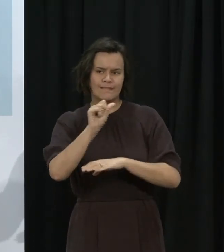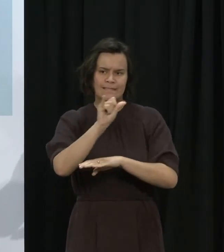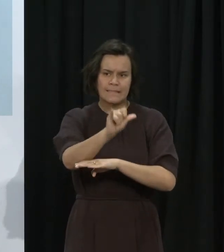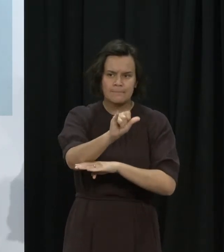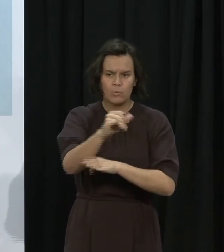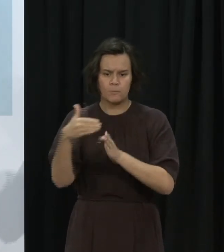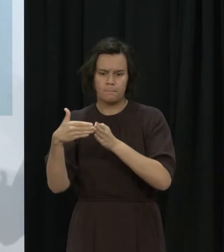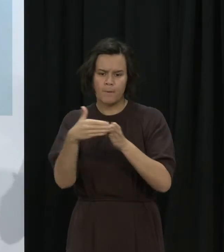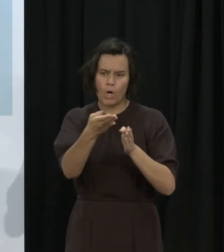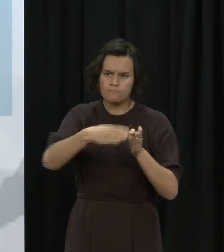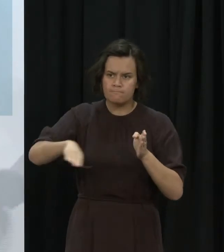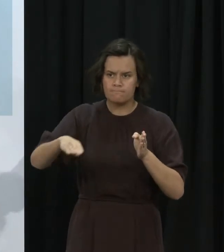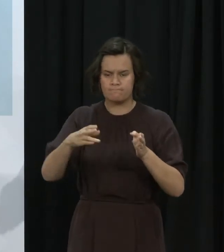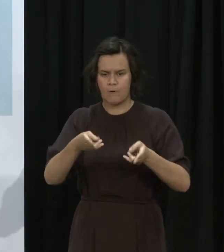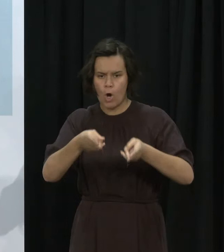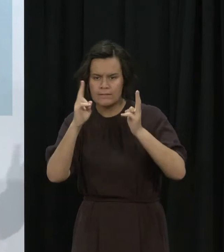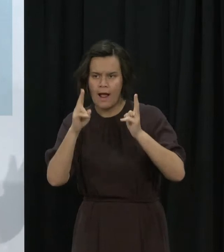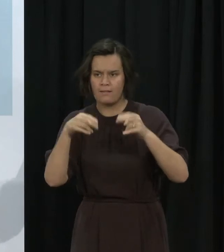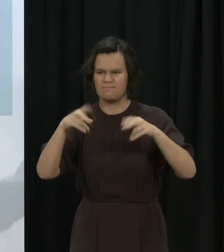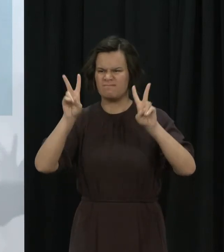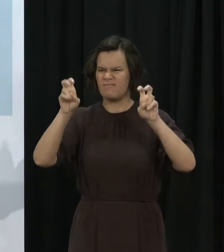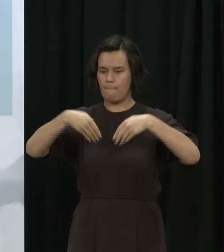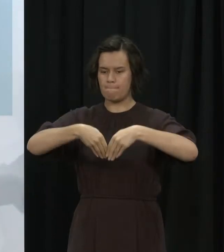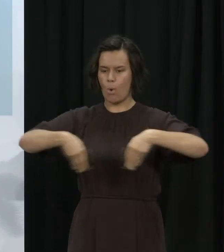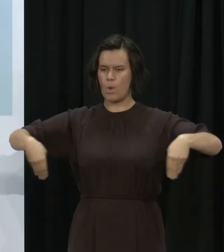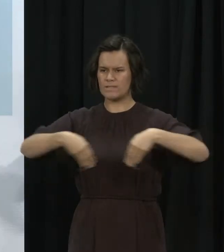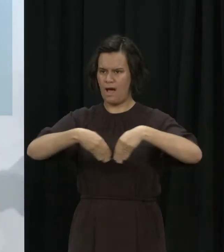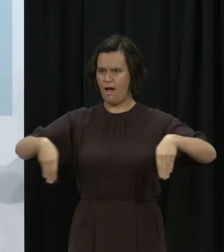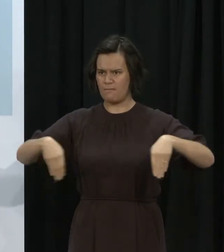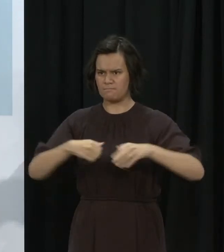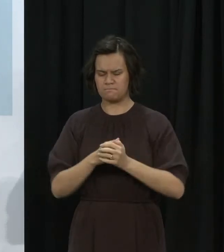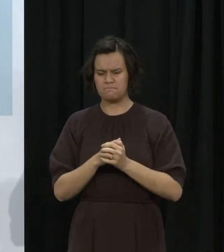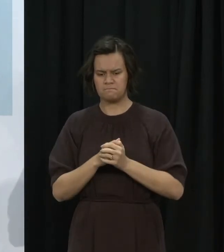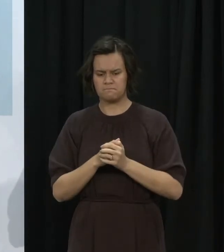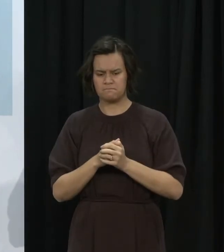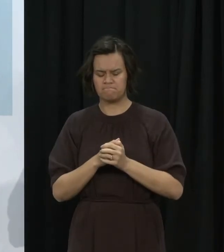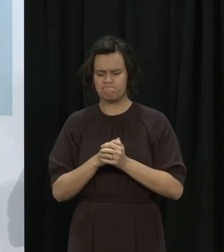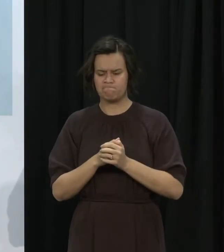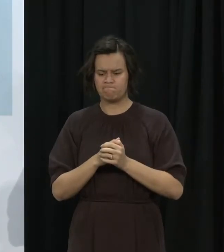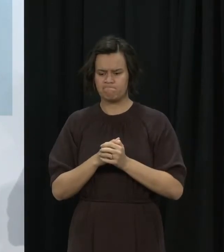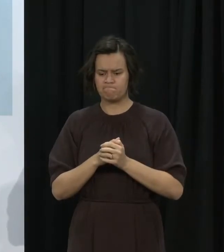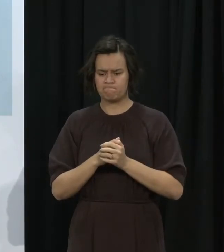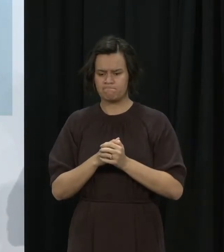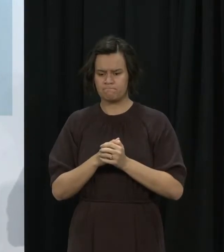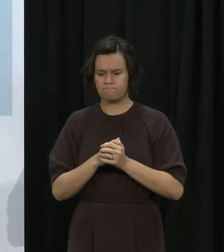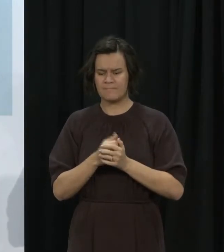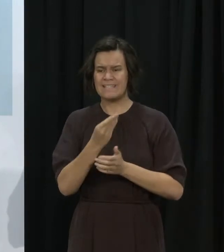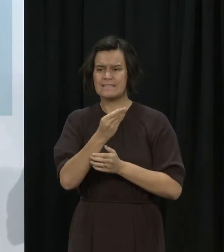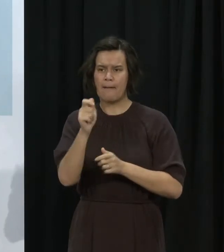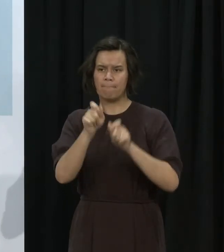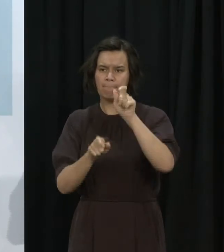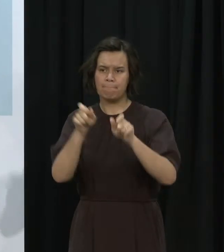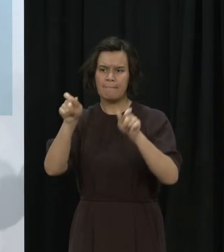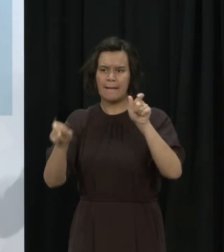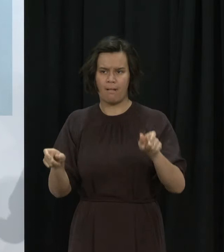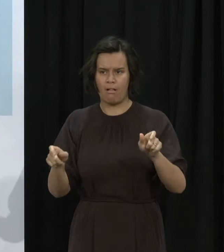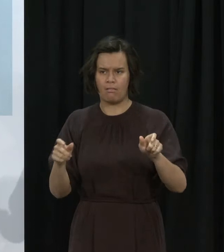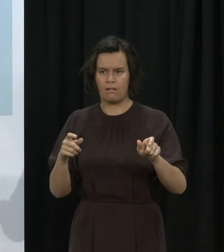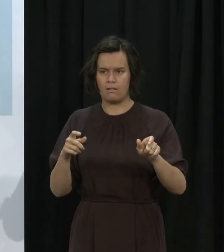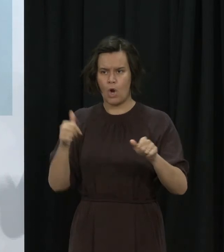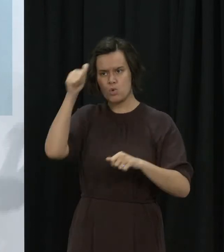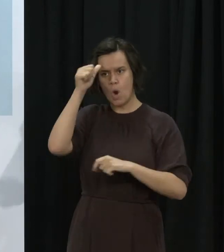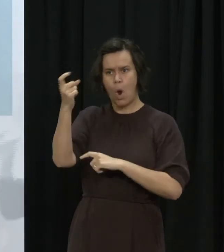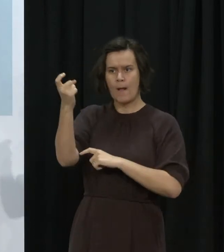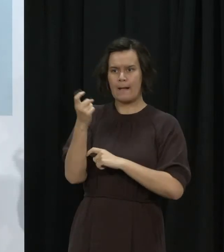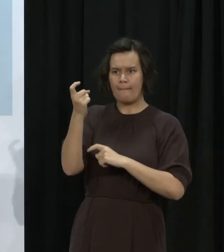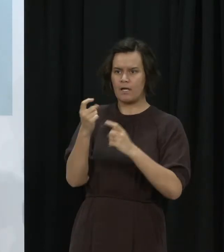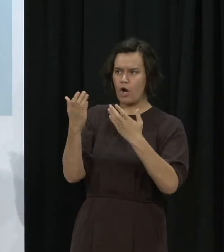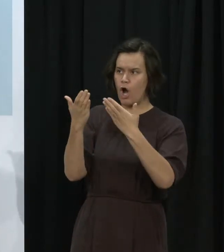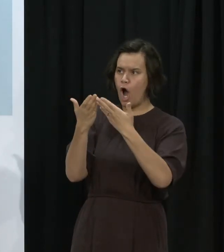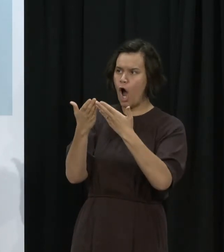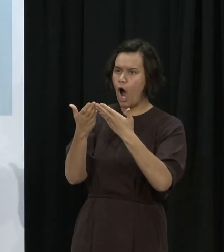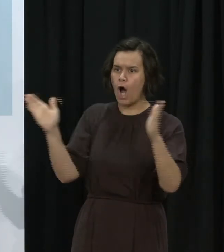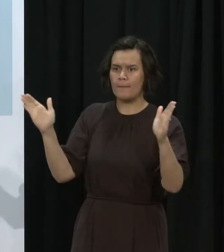na runga i te whakarereketanga